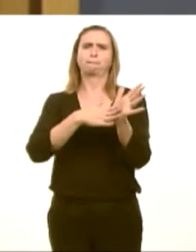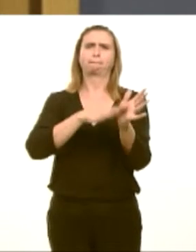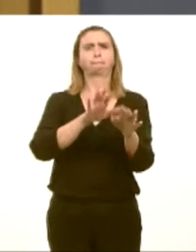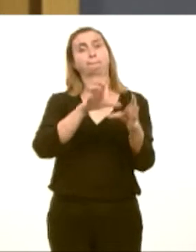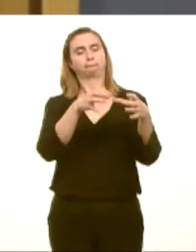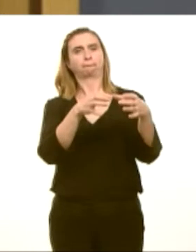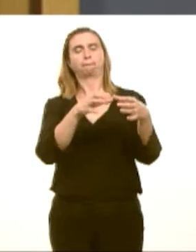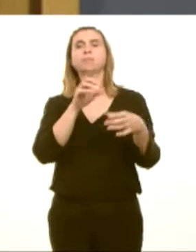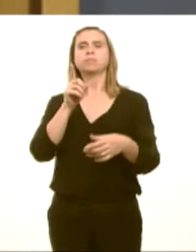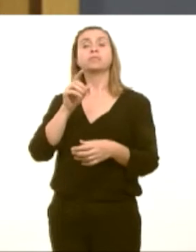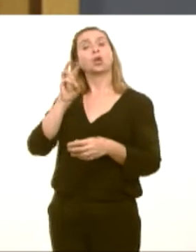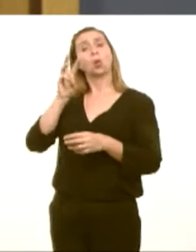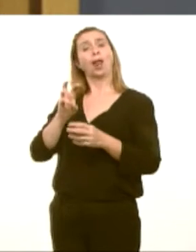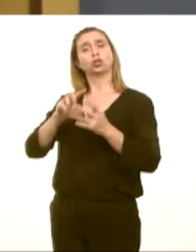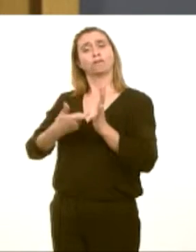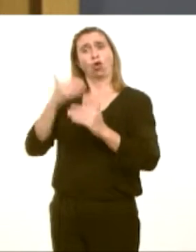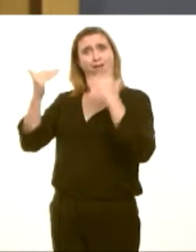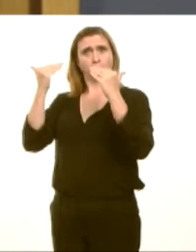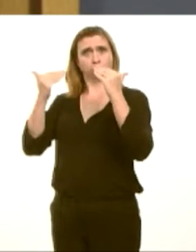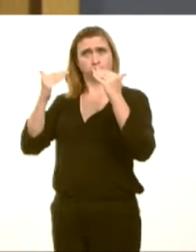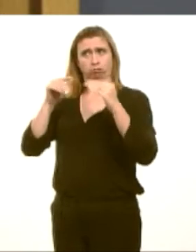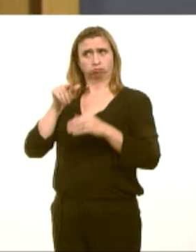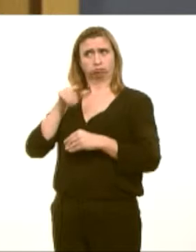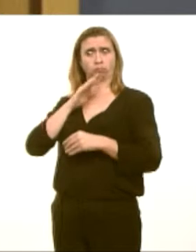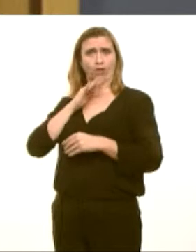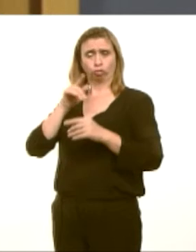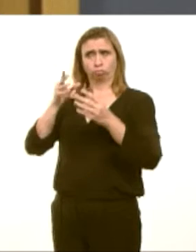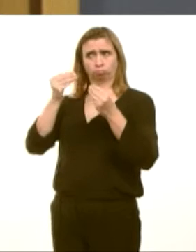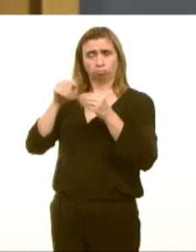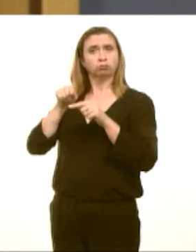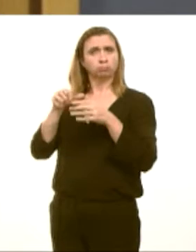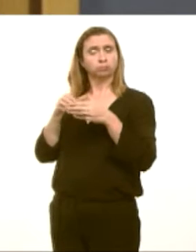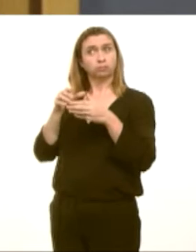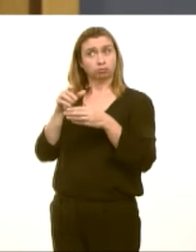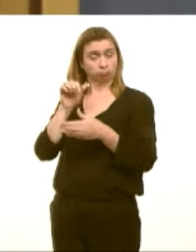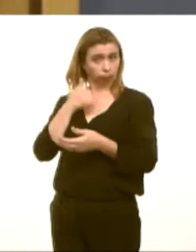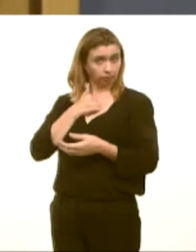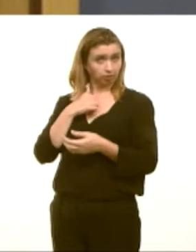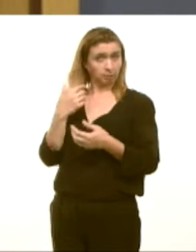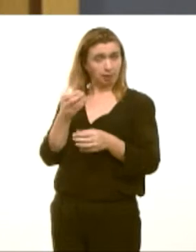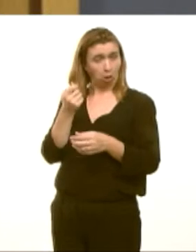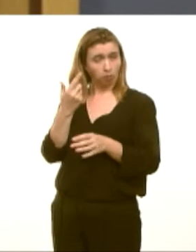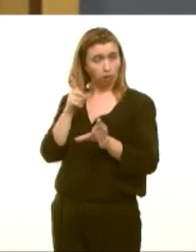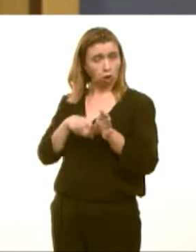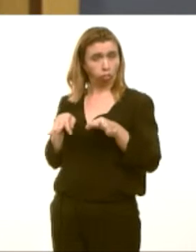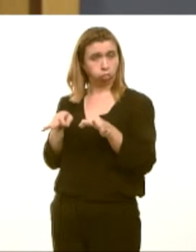i oedolion, a fedrwch chi gadarnhau bod yna ohirio o bron i flwyddyn o ran lansio a gweithreduír